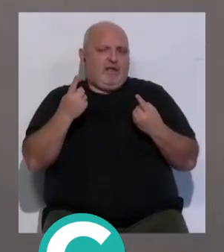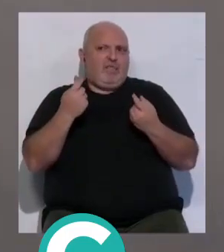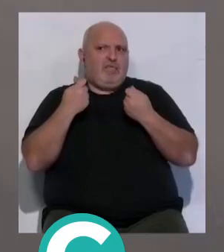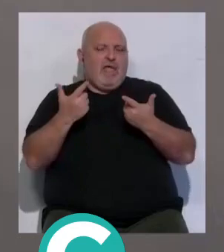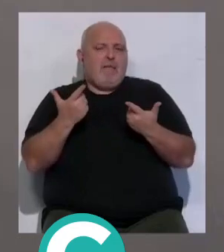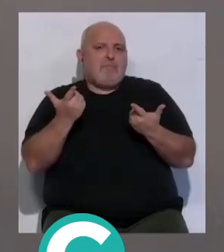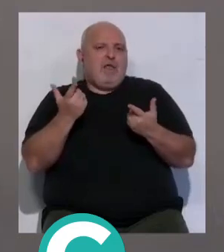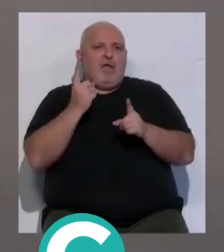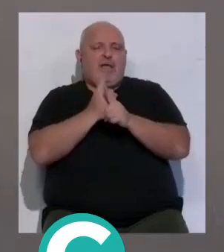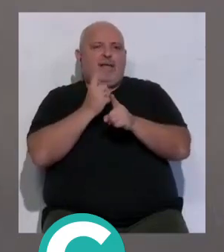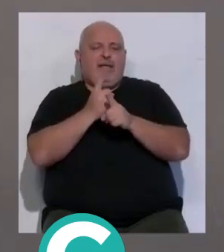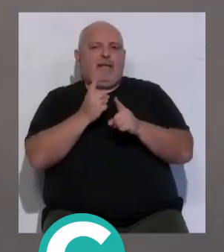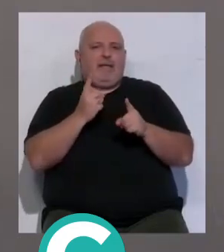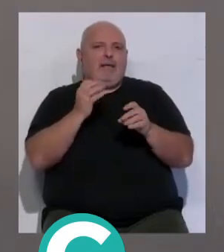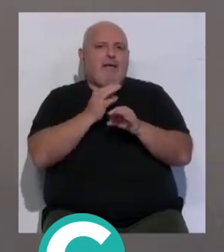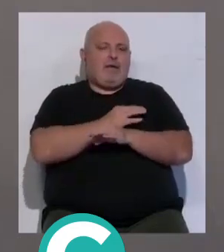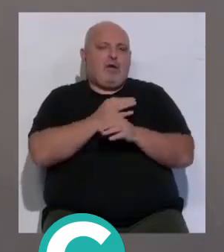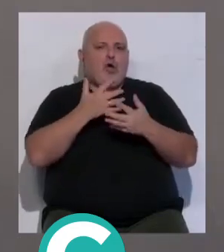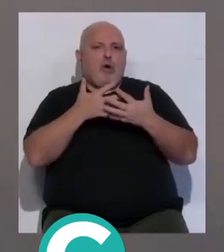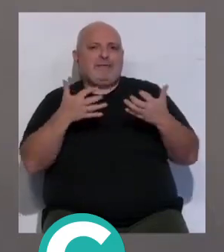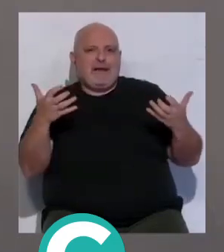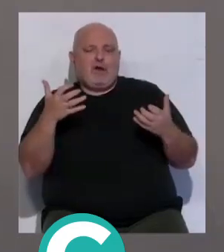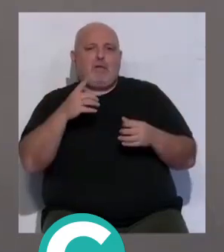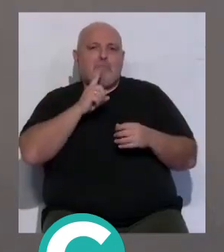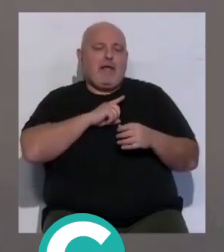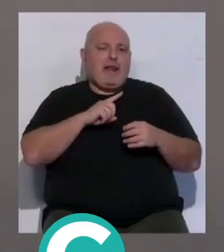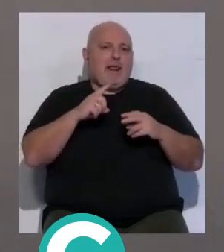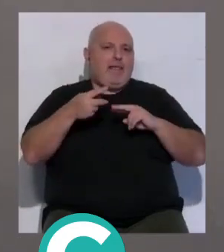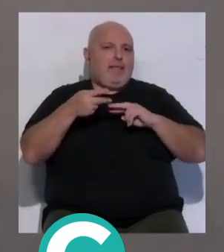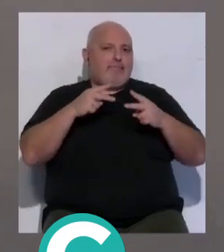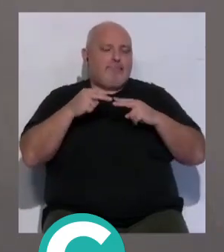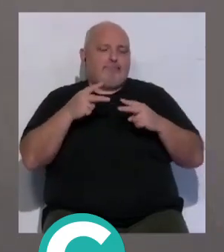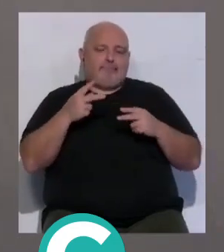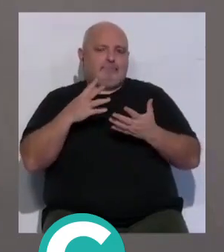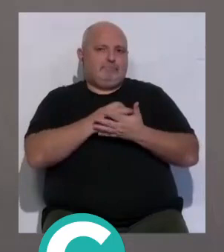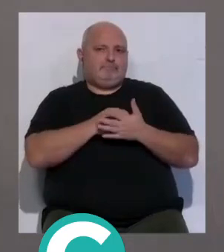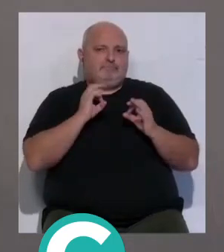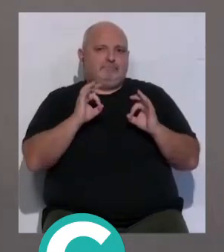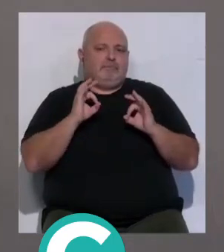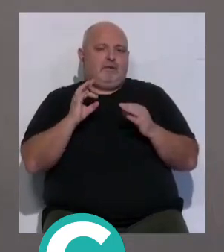que si se equivocaron algún comentario o se ha sido malinterpretado todos tenemos todos fallamos